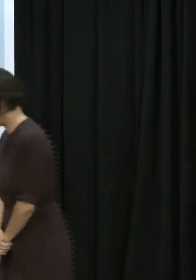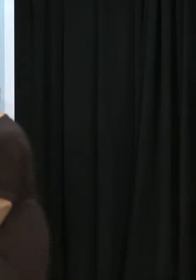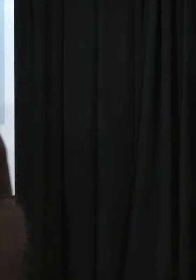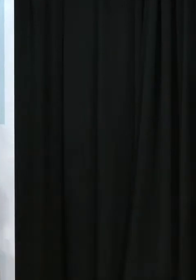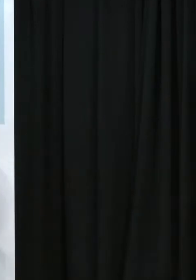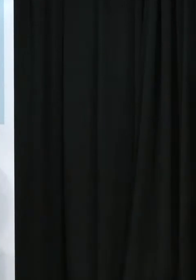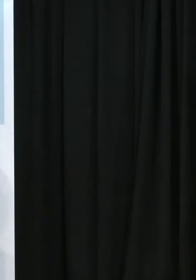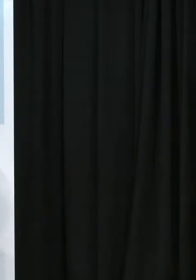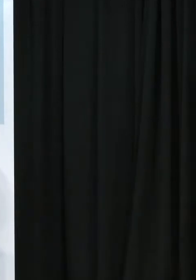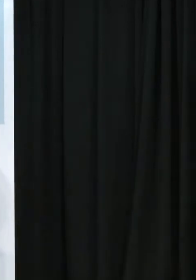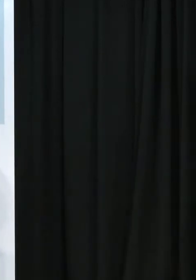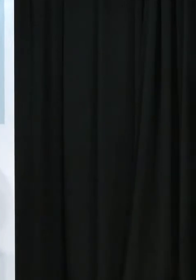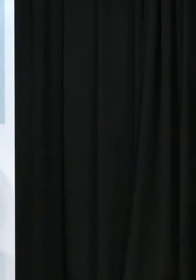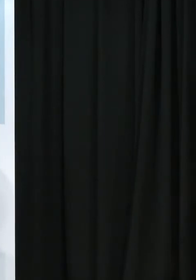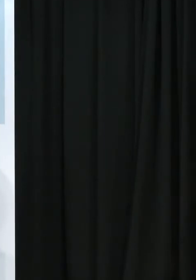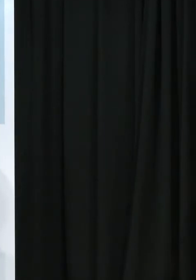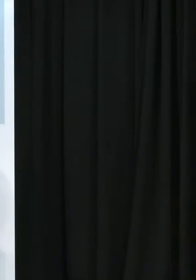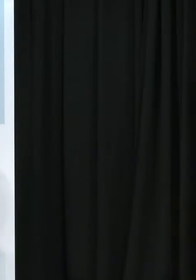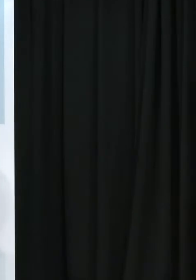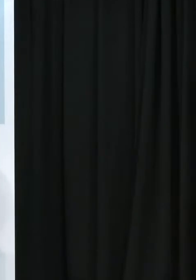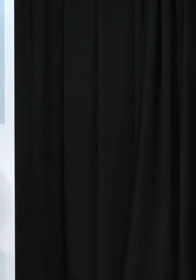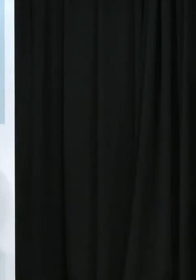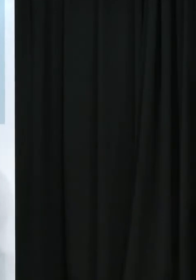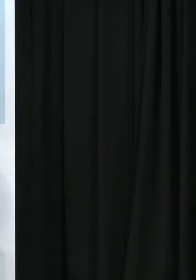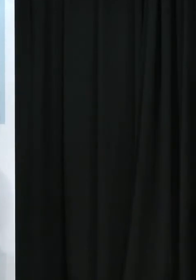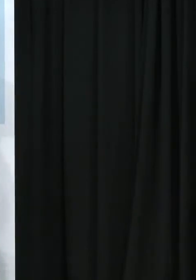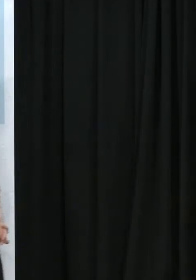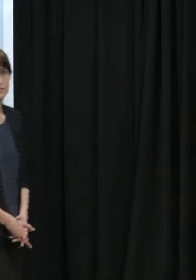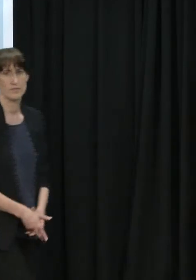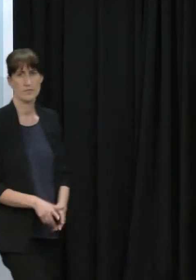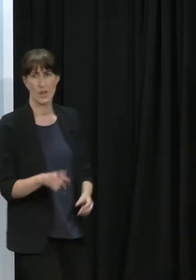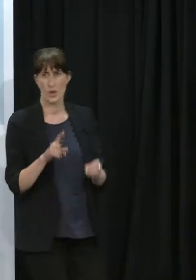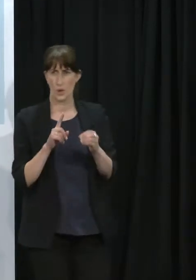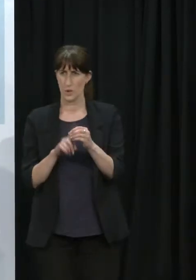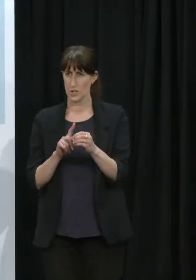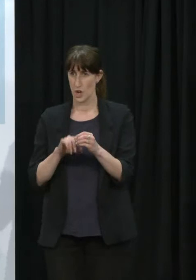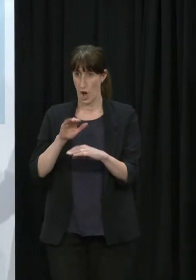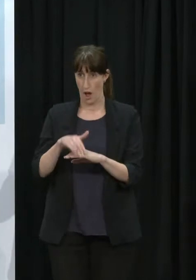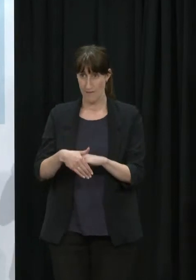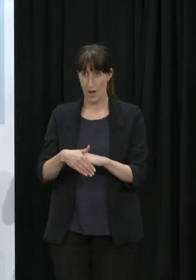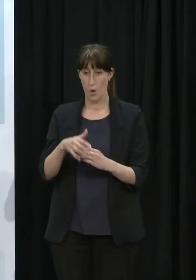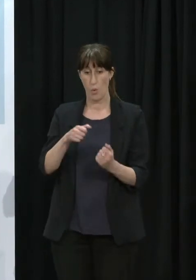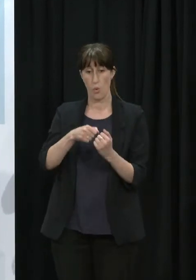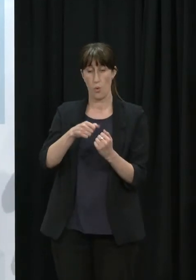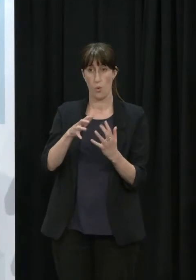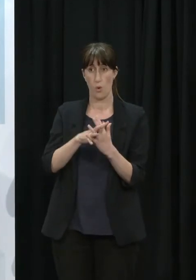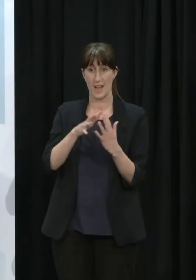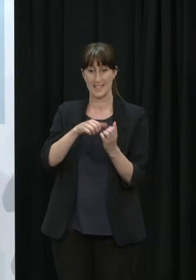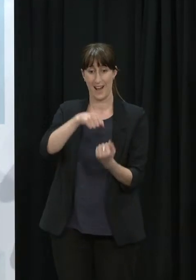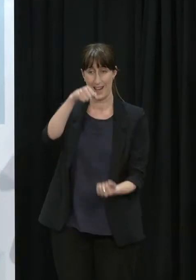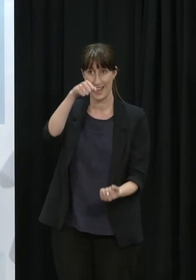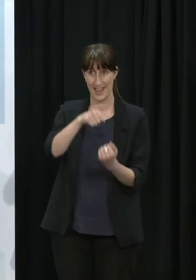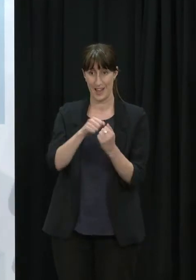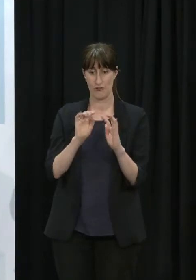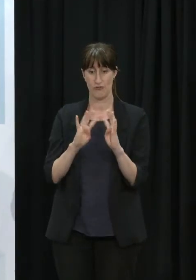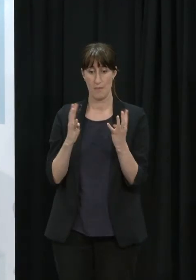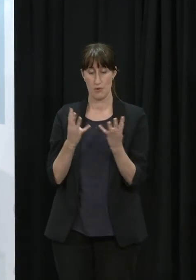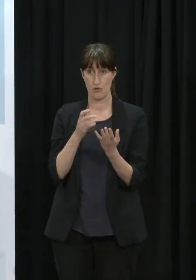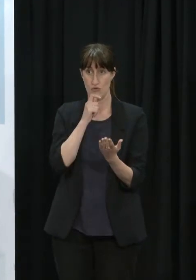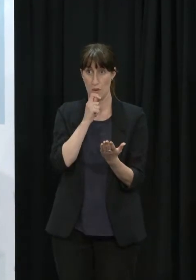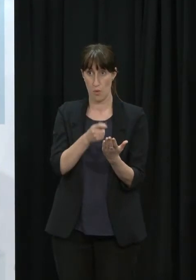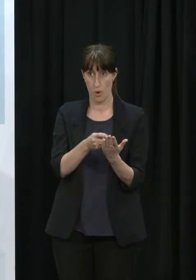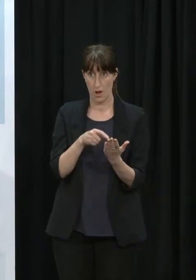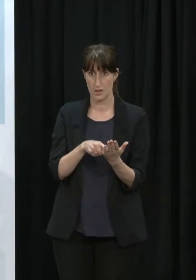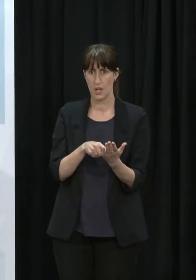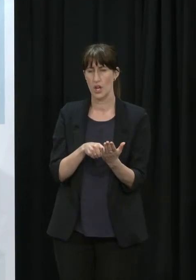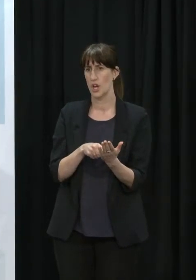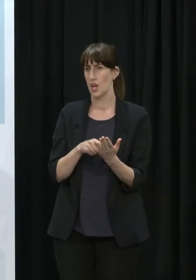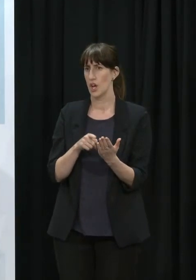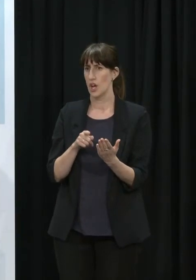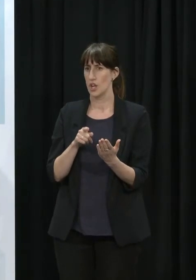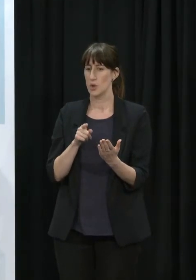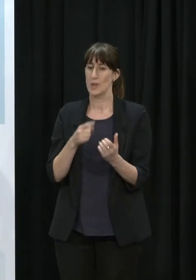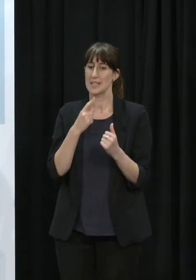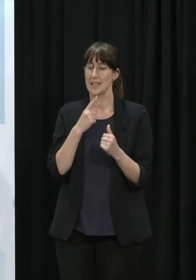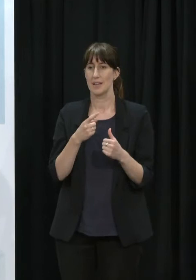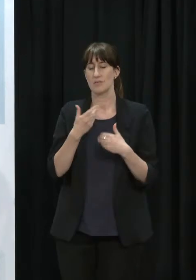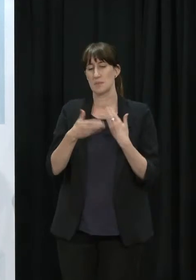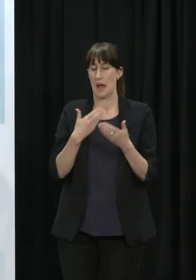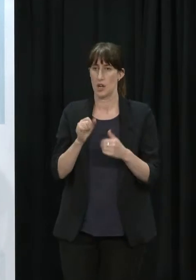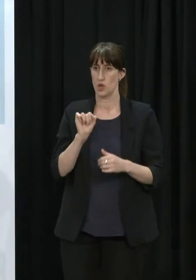etahi wa whakaroa. Whakanuia te